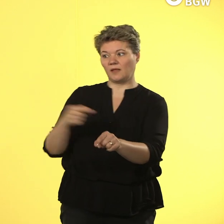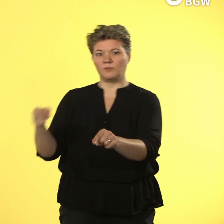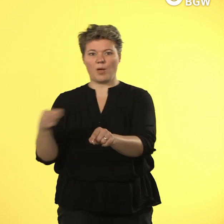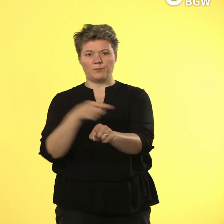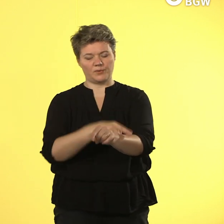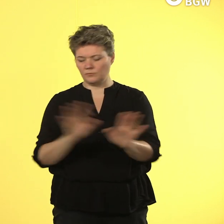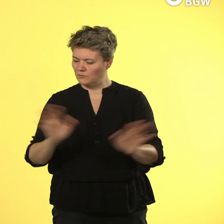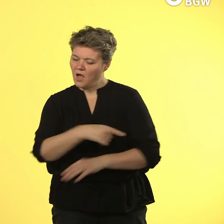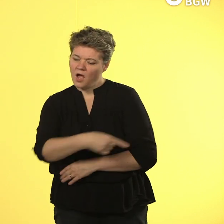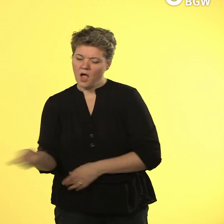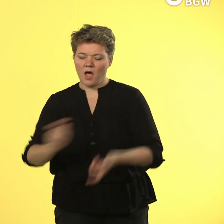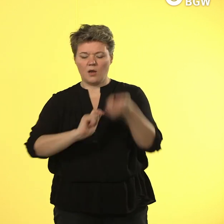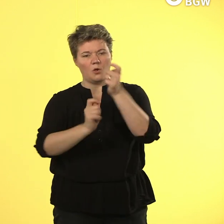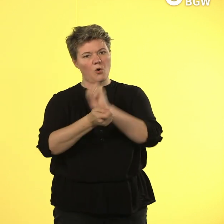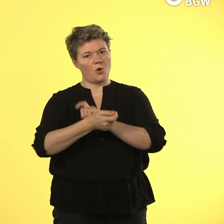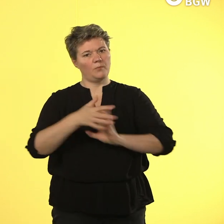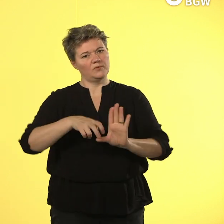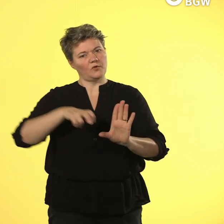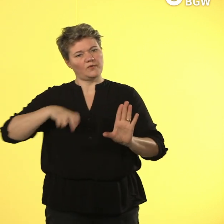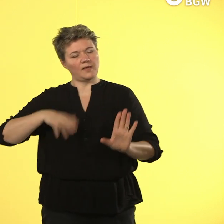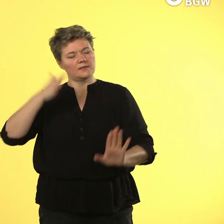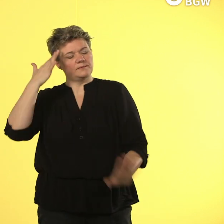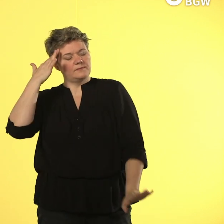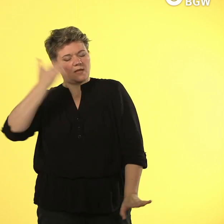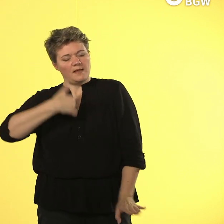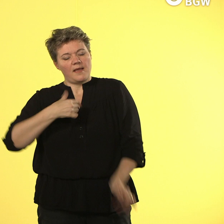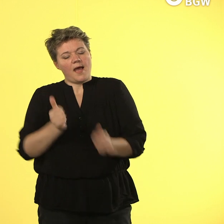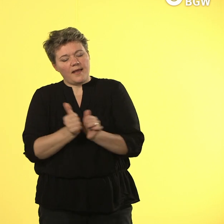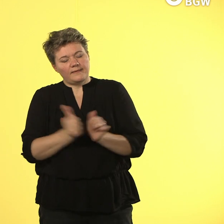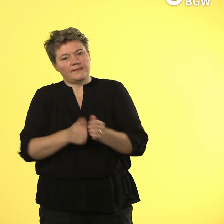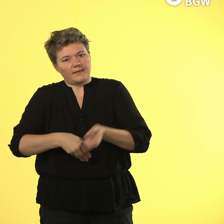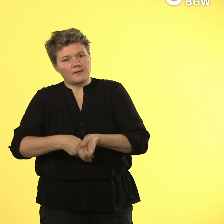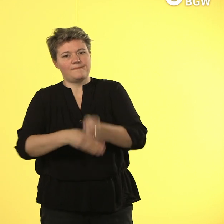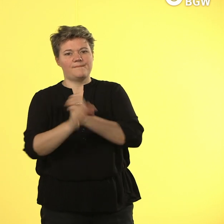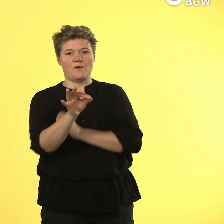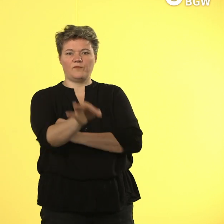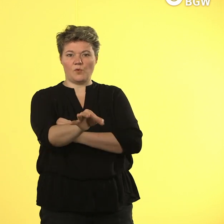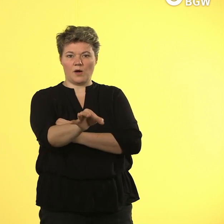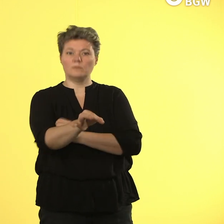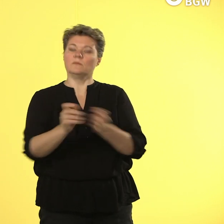und sich als Assistent, Assistentin betrachten und ein völlig anderes Selbstbild entwickeln.